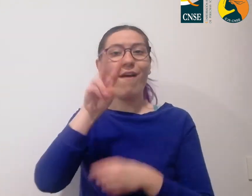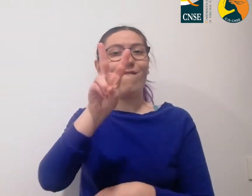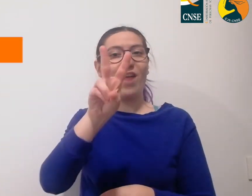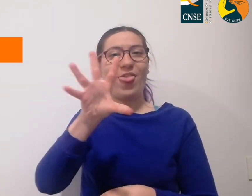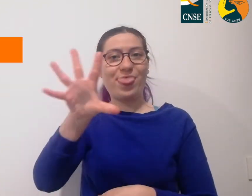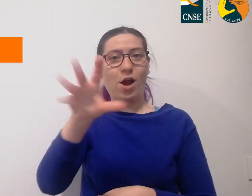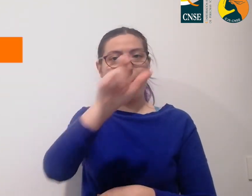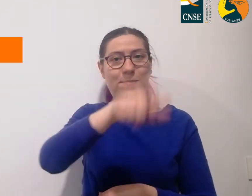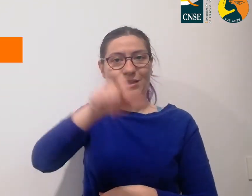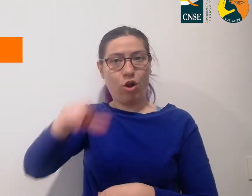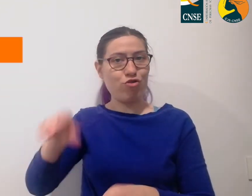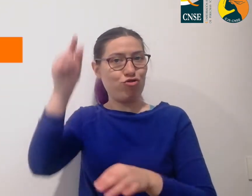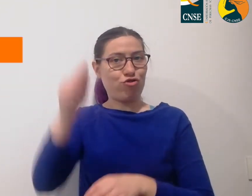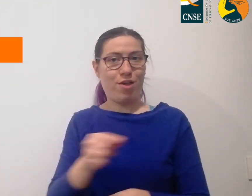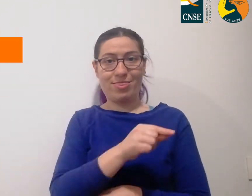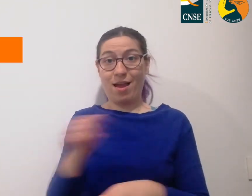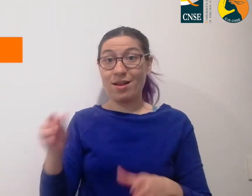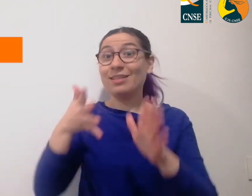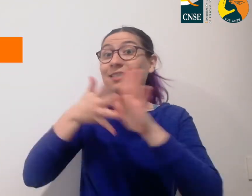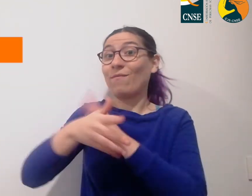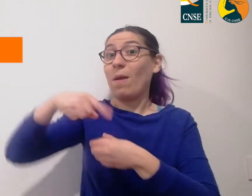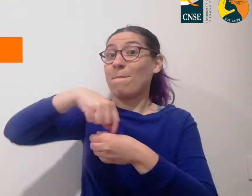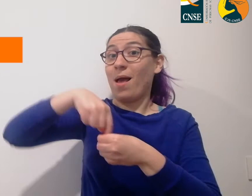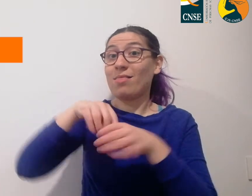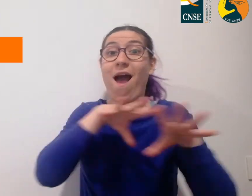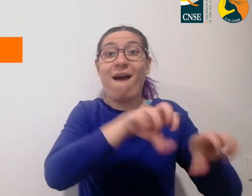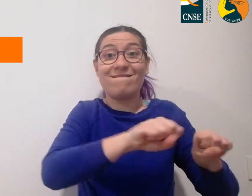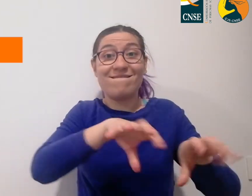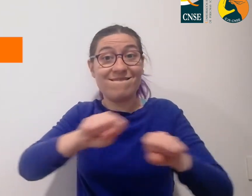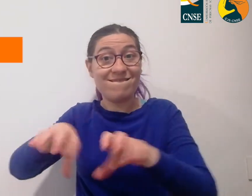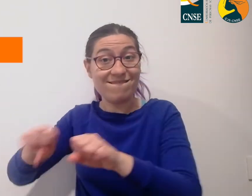El curso cuenta con 25 plazas libres.